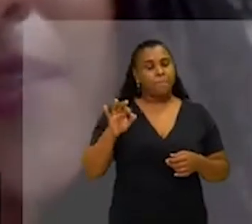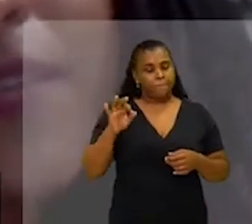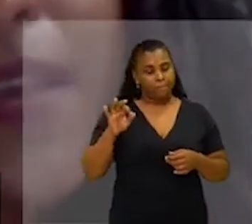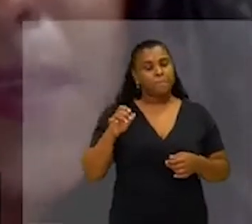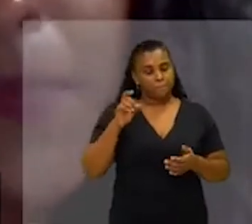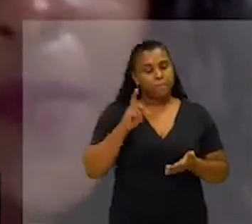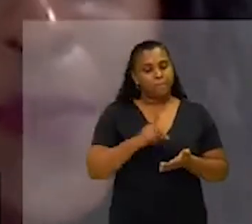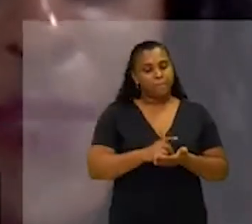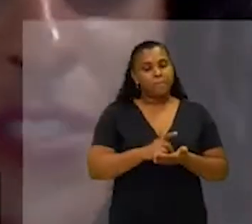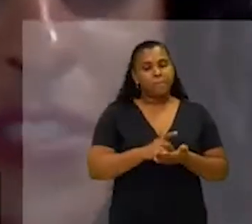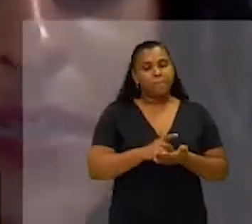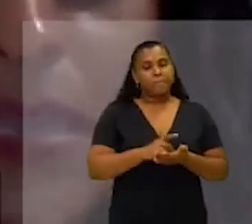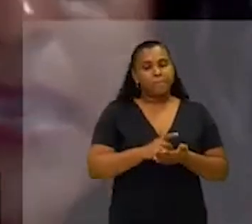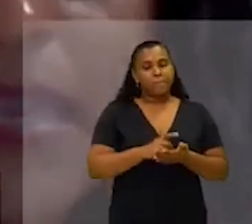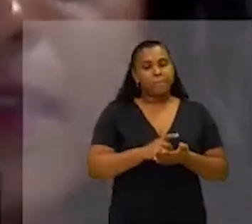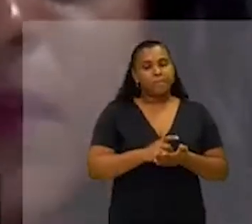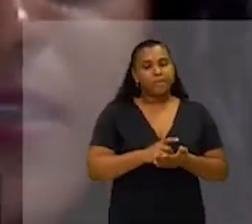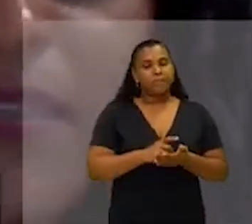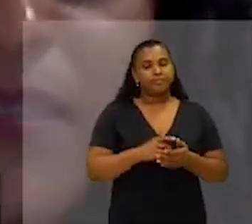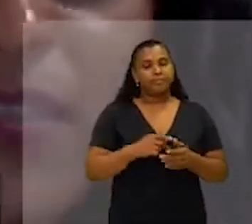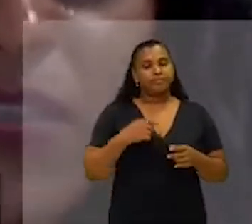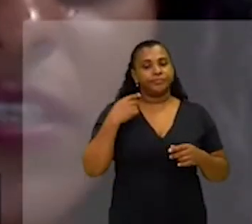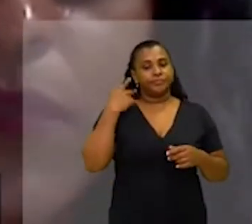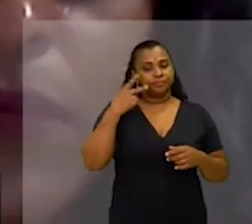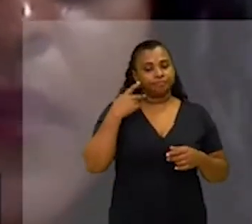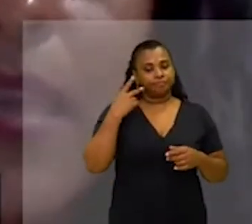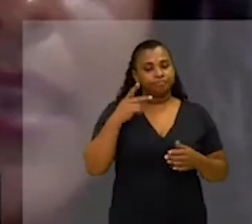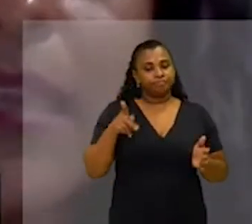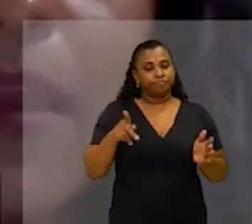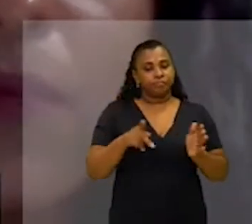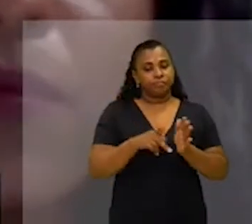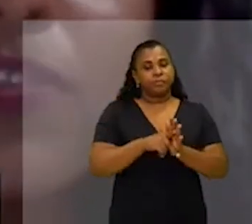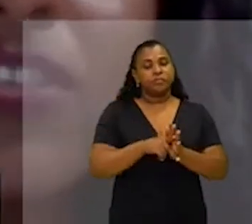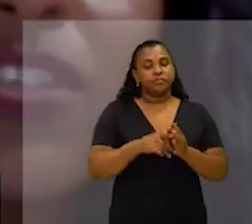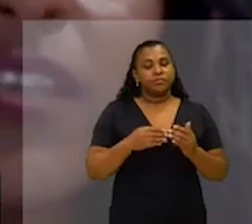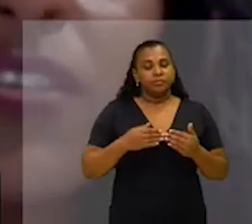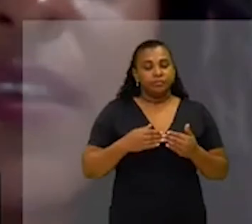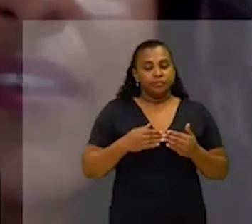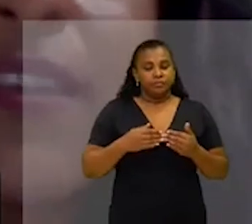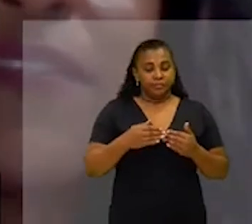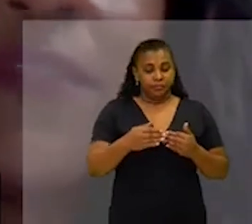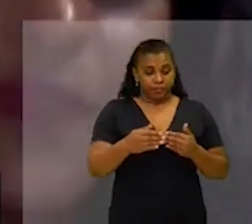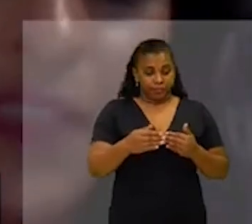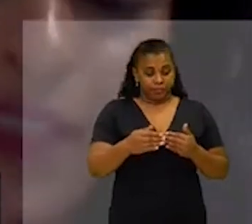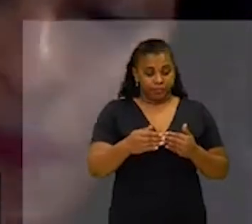que vai viabilizar a própria política então É nesse sentido que é um contingente aí que vai